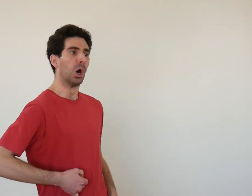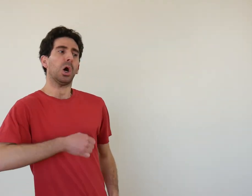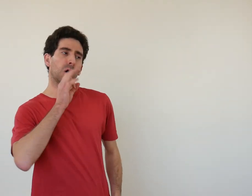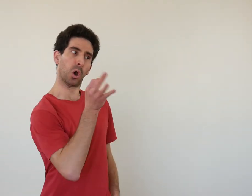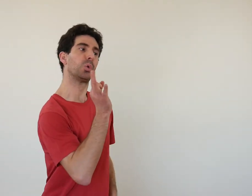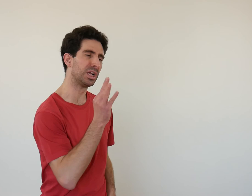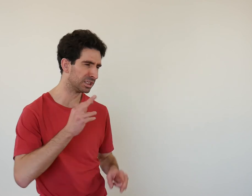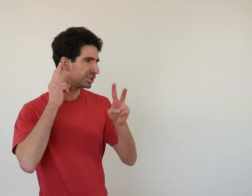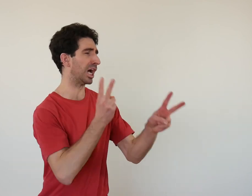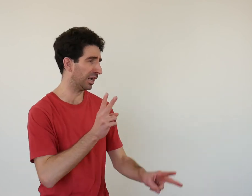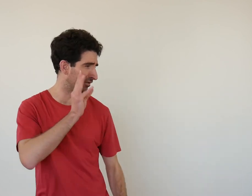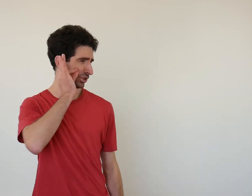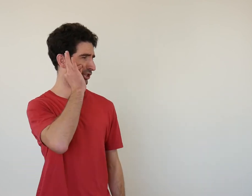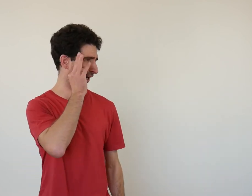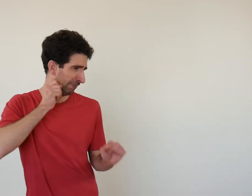Oh oui, j'arrive chéri !